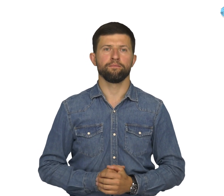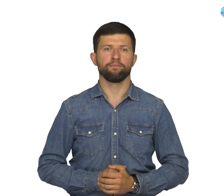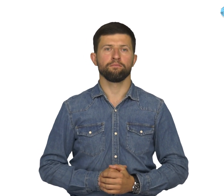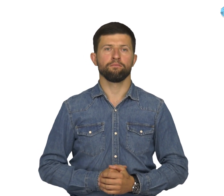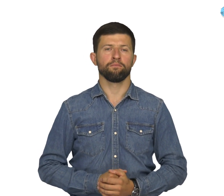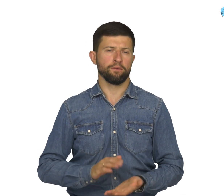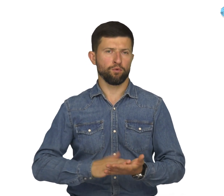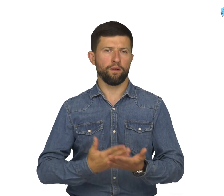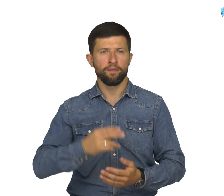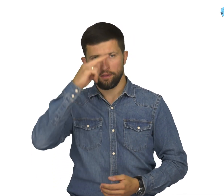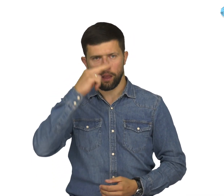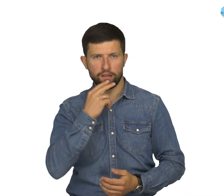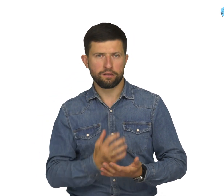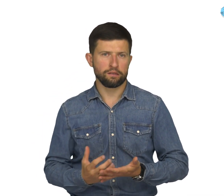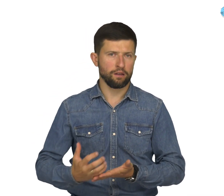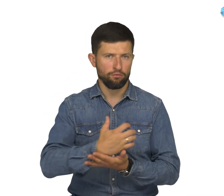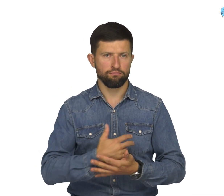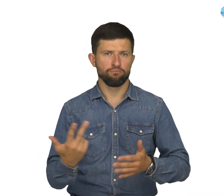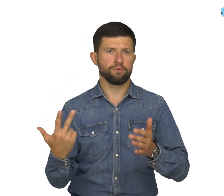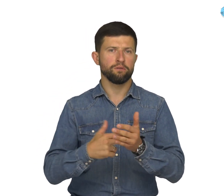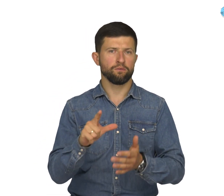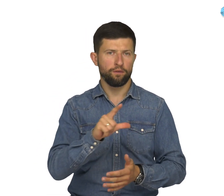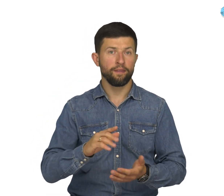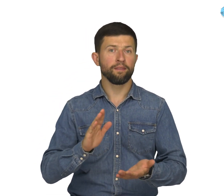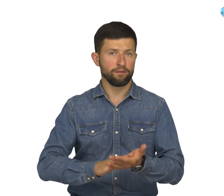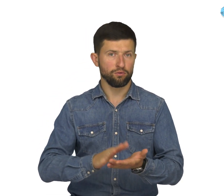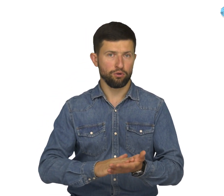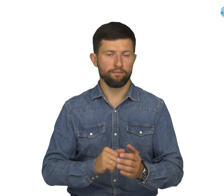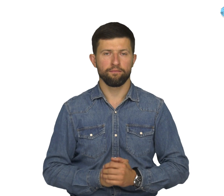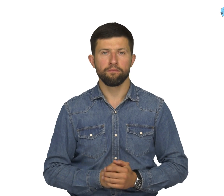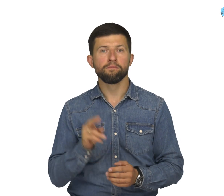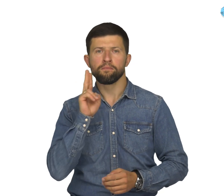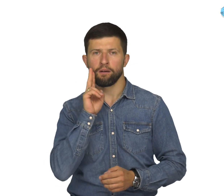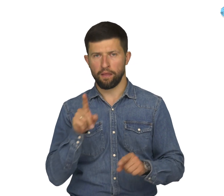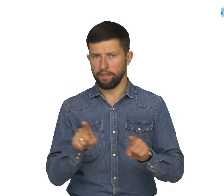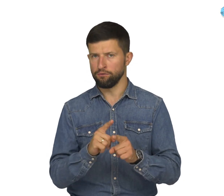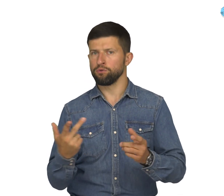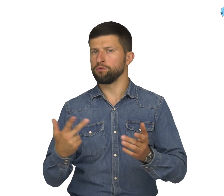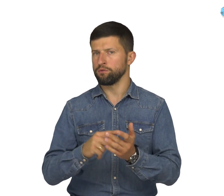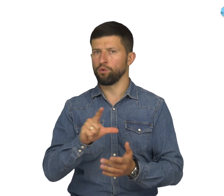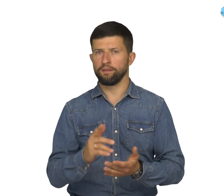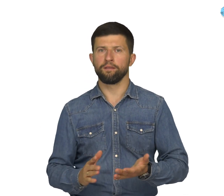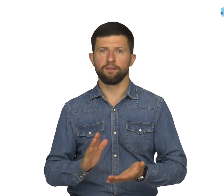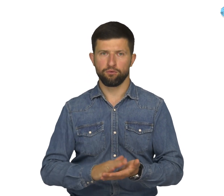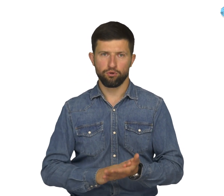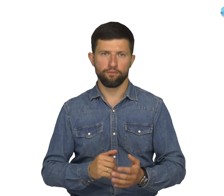Tata zarabia 3000 zł netto, a mama też - 3000 zł netto.